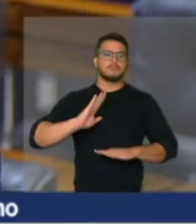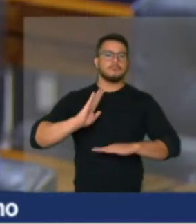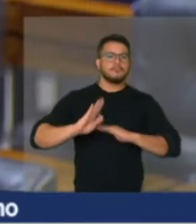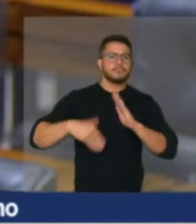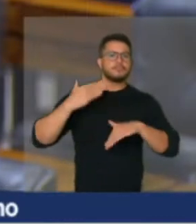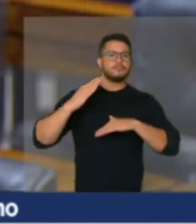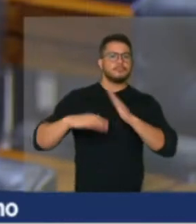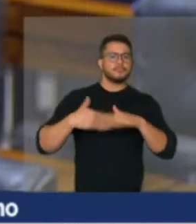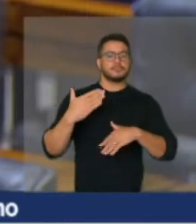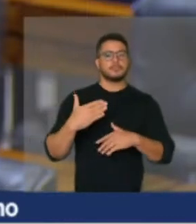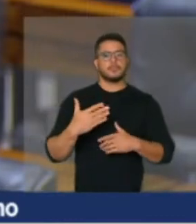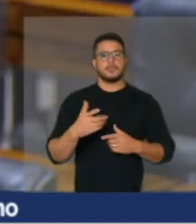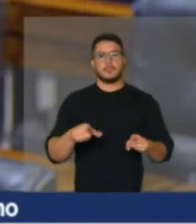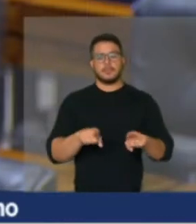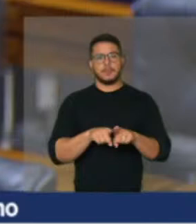NOS INVESTIMENTOS COMO LEILÕES DE INFRAESTRUTURA.